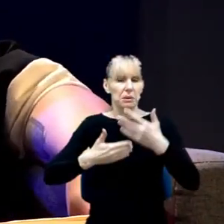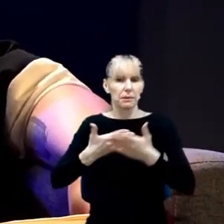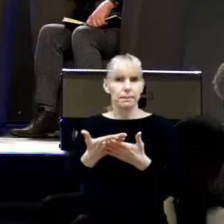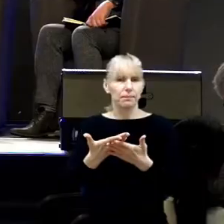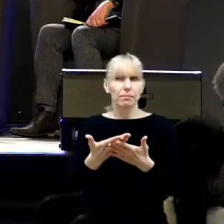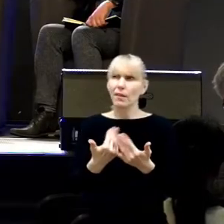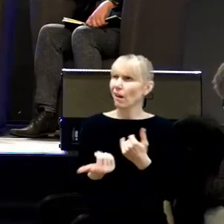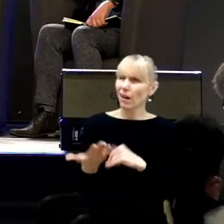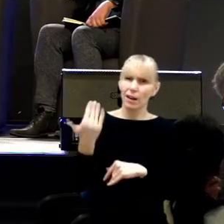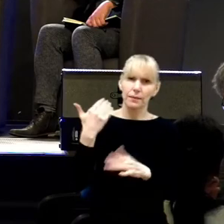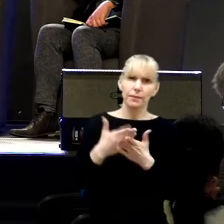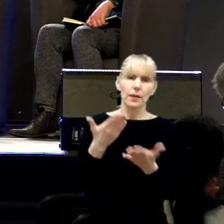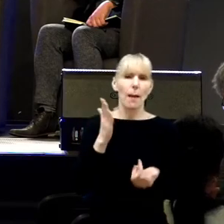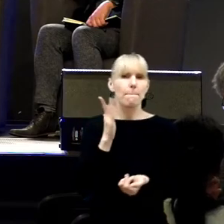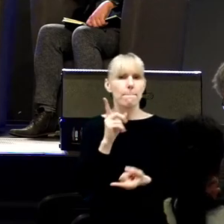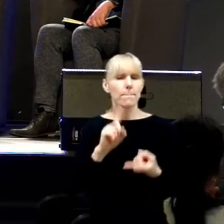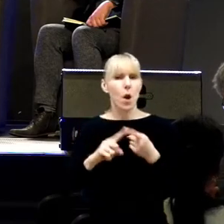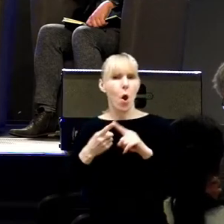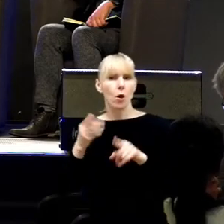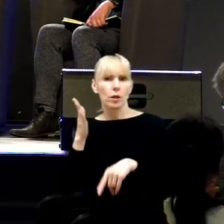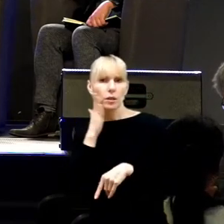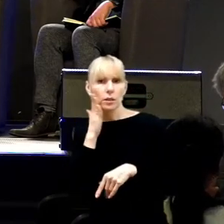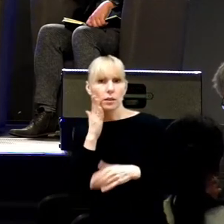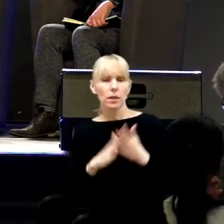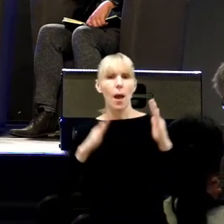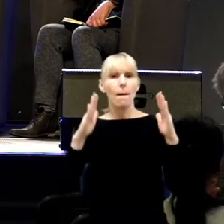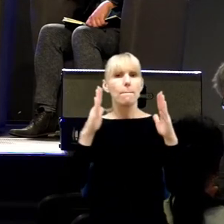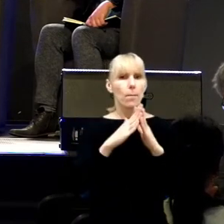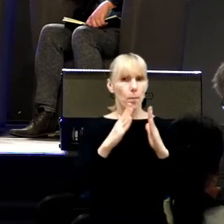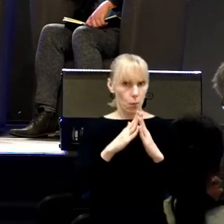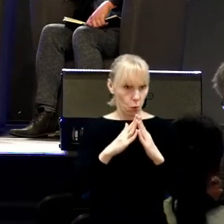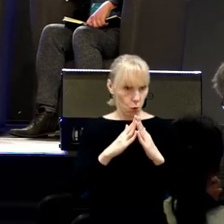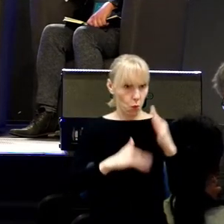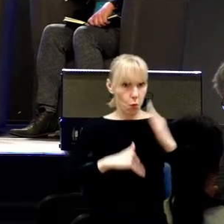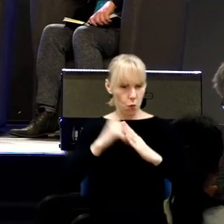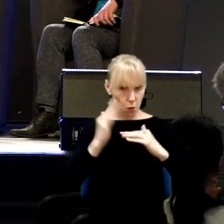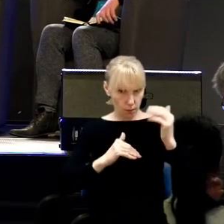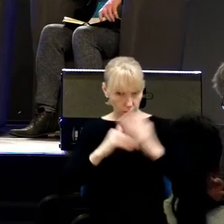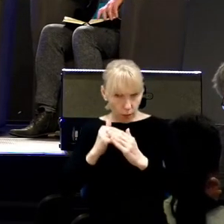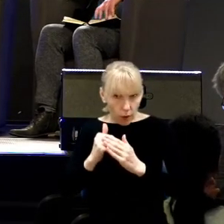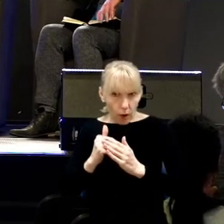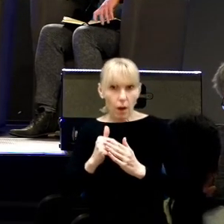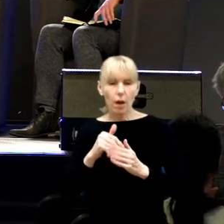mieszkaniowa skupiała się na budowie większej liczby mieszkań, które my tak naprawdę nie potrzebujemy,